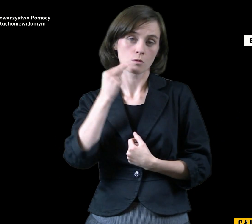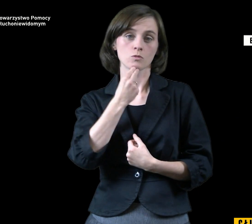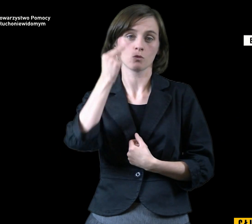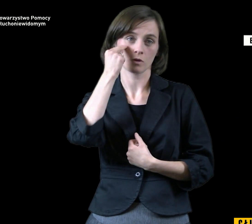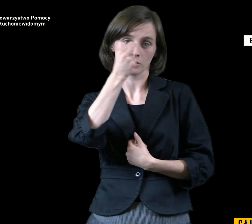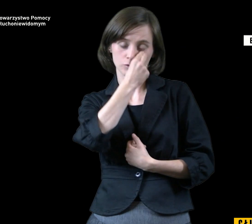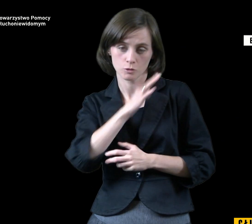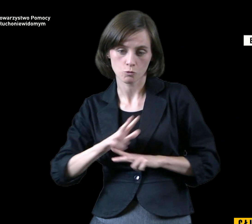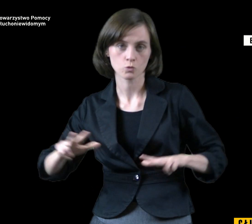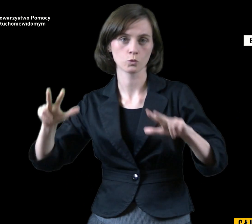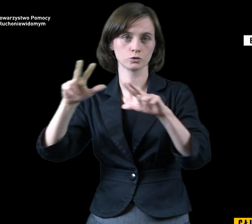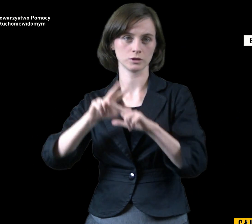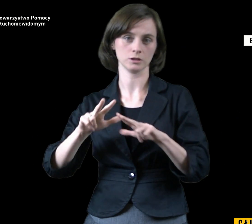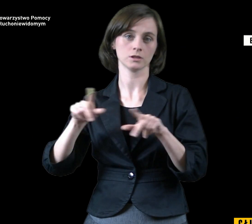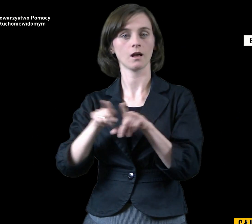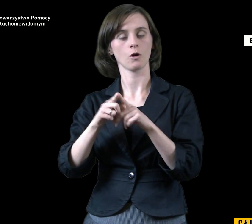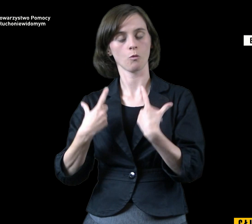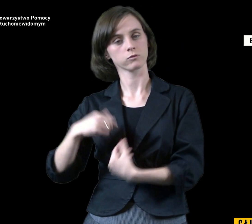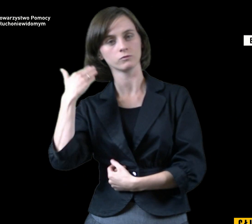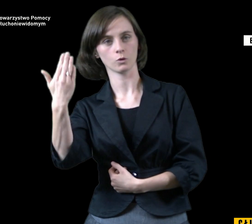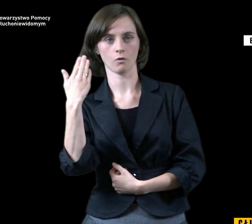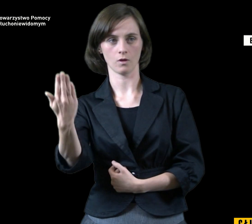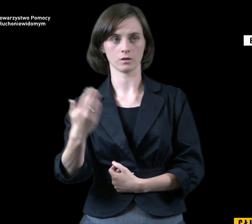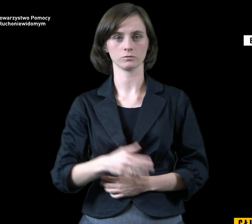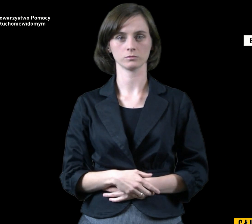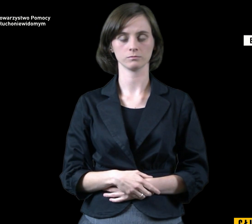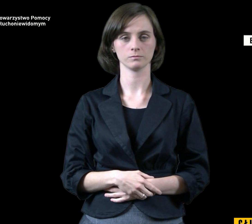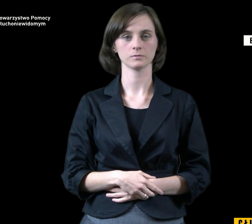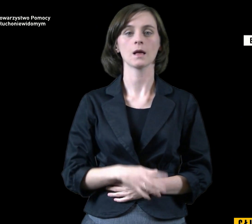osoby głuchoniewidome i ich bliskich oraz wolontariuszy.